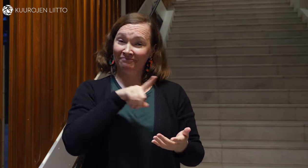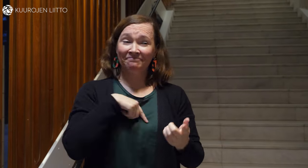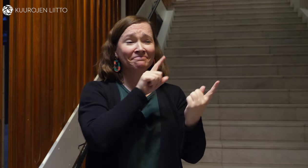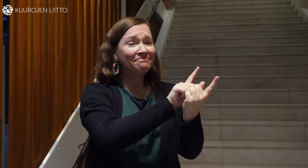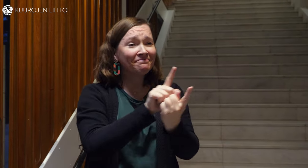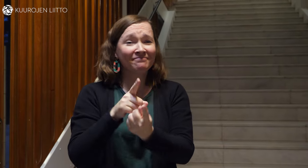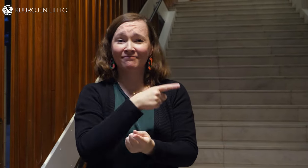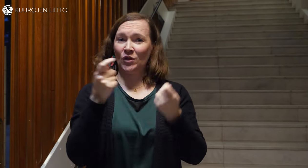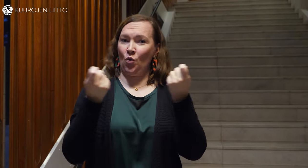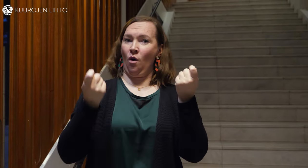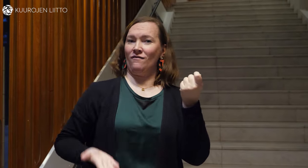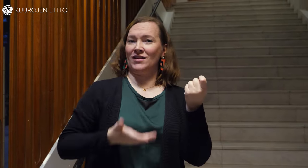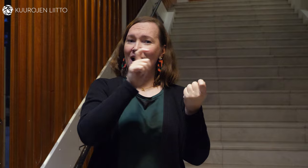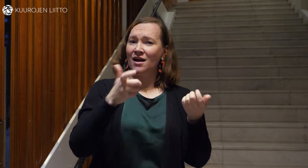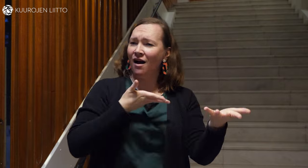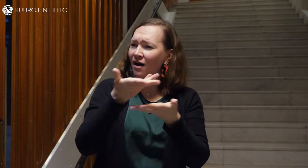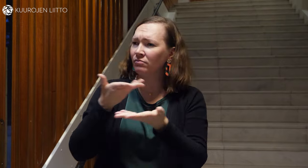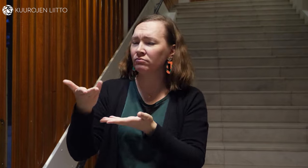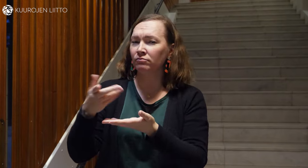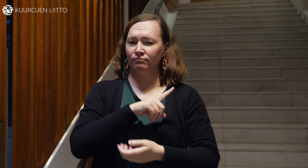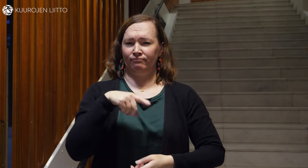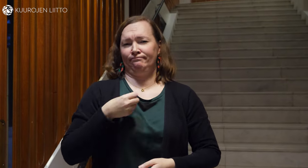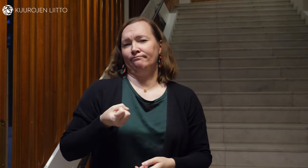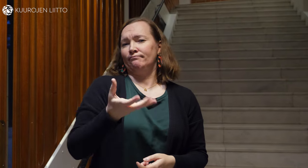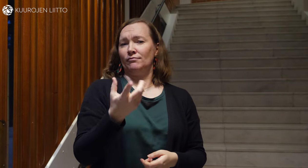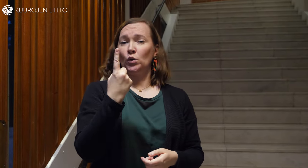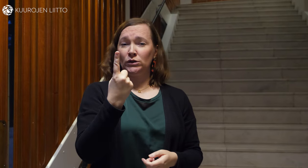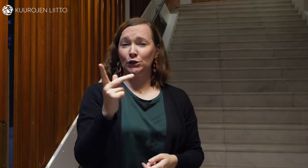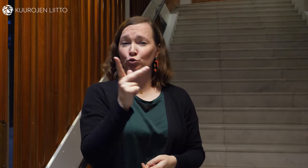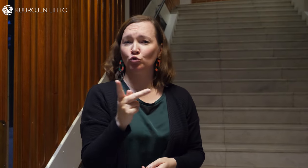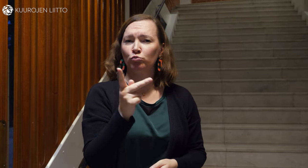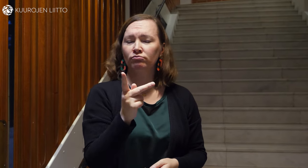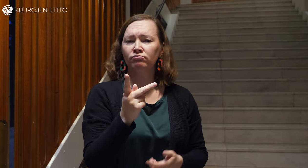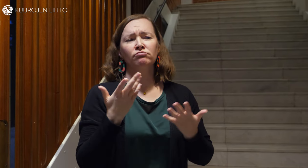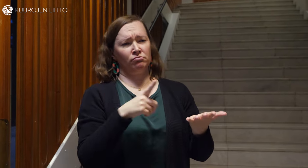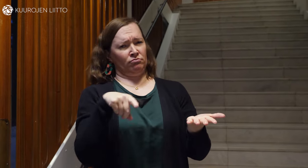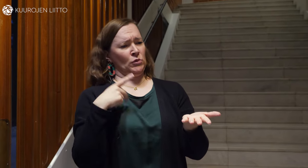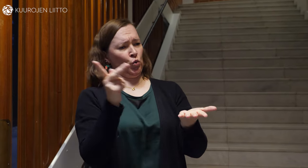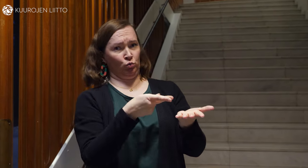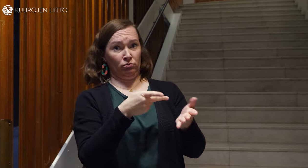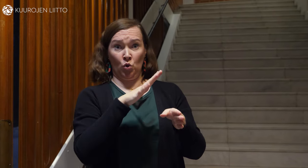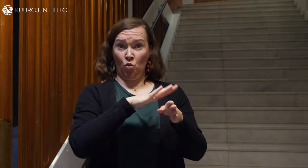Kävimme kysymässä juhlavierailta, millainen merkitys heidän mielestään -